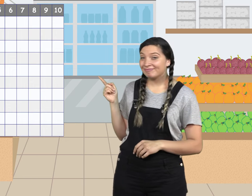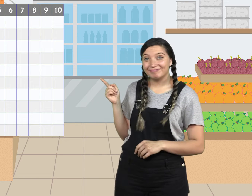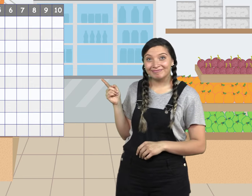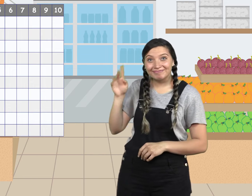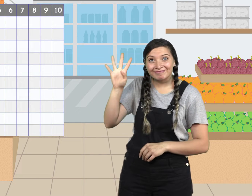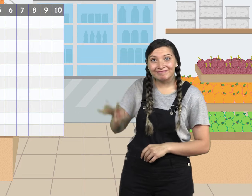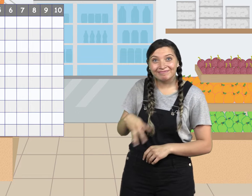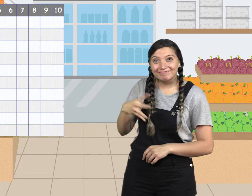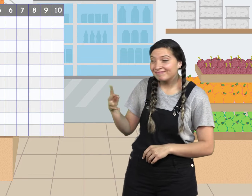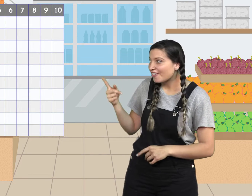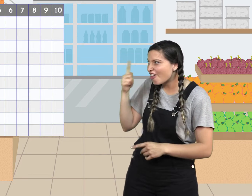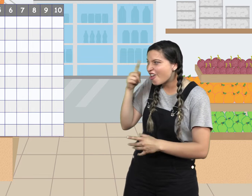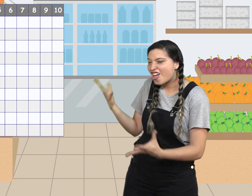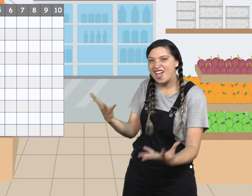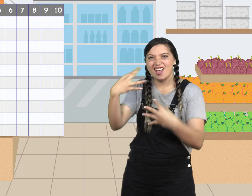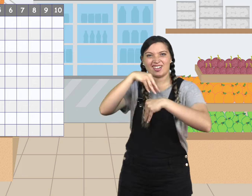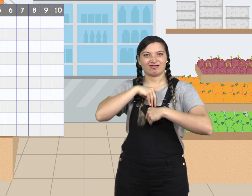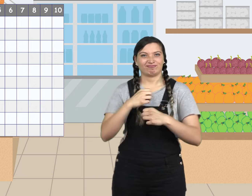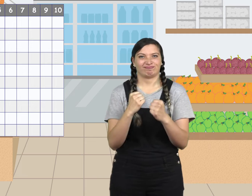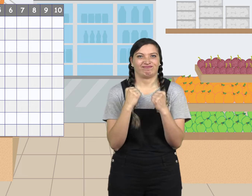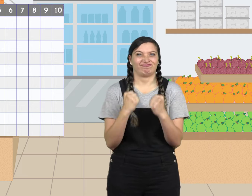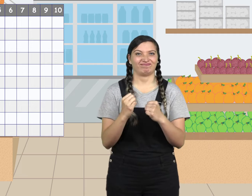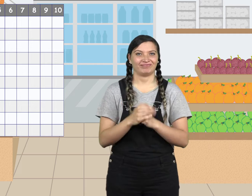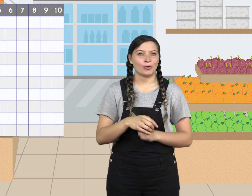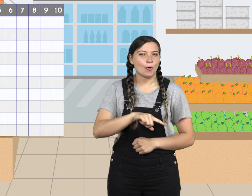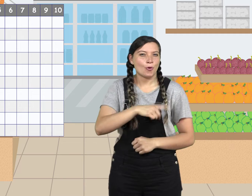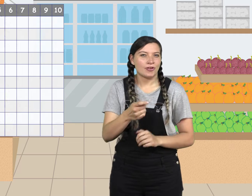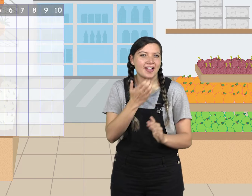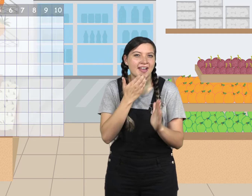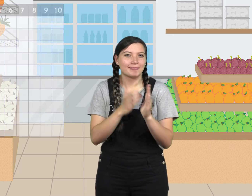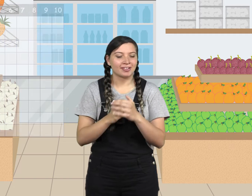Cada vez nos apropiamos más del manejo de la cuadricula, así que veamos otro ejemplo.